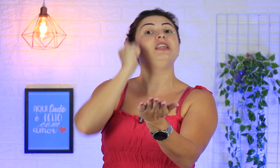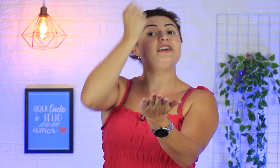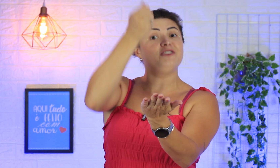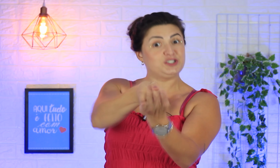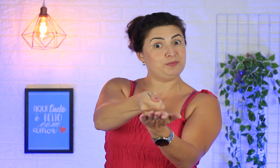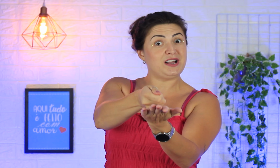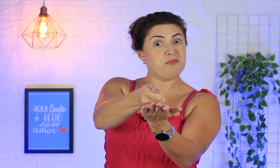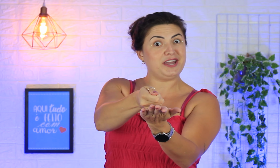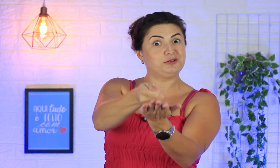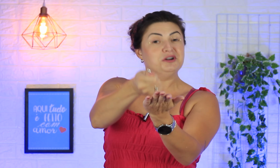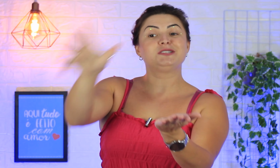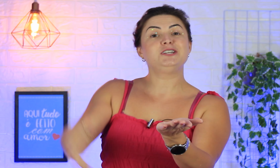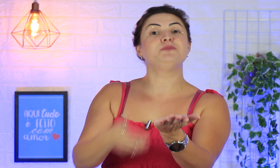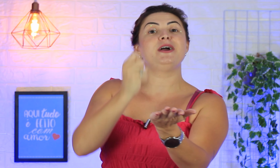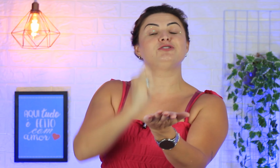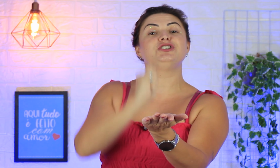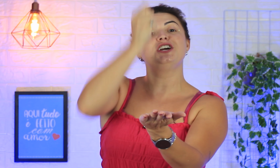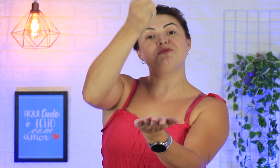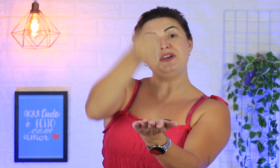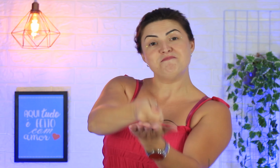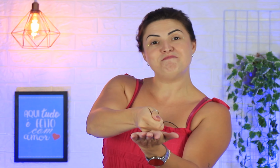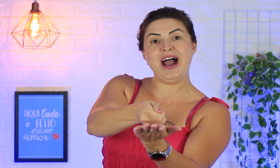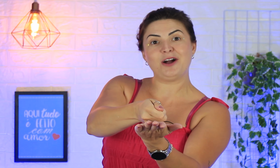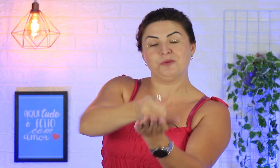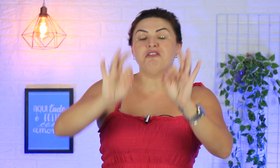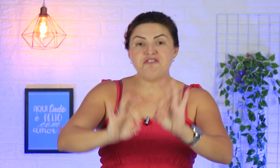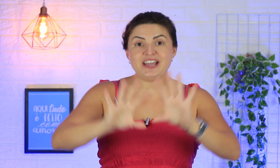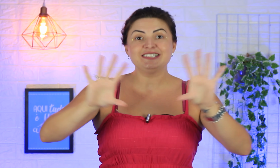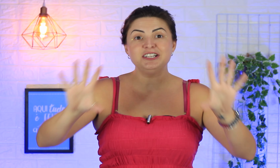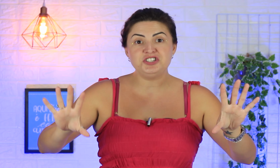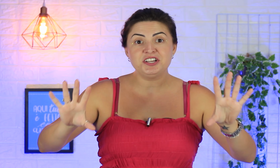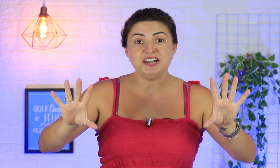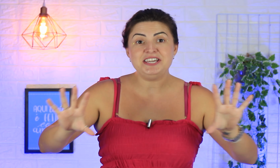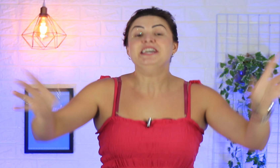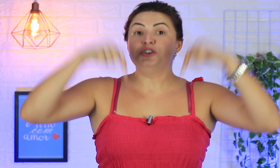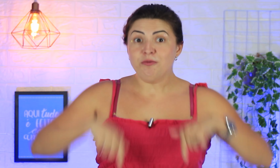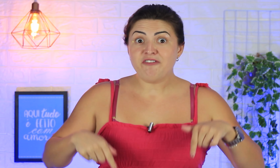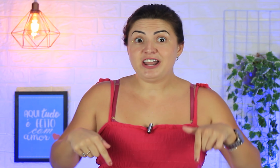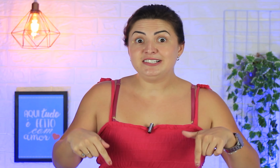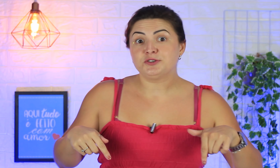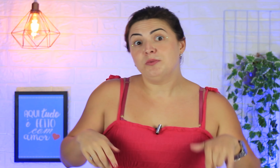vou lá e faço o pagamento ou seja pego dinheiro e pago então fica essa dica aí e uma frase como